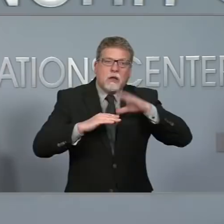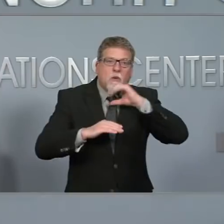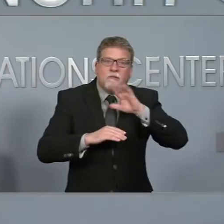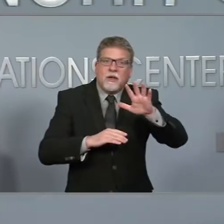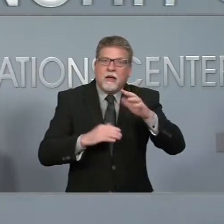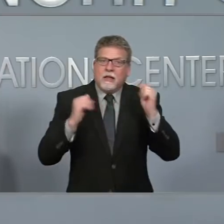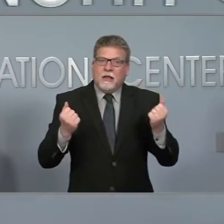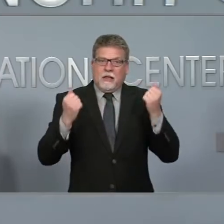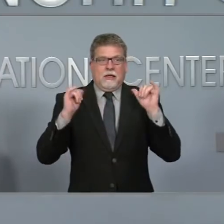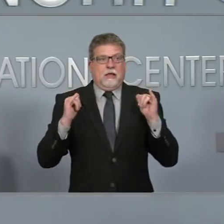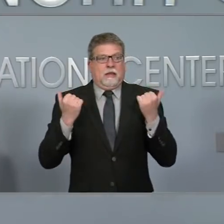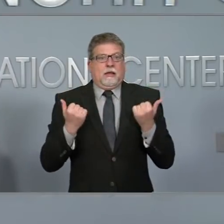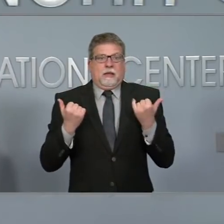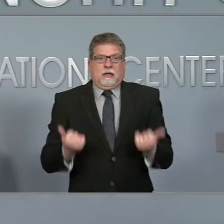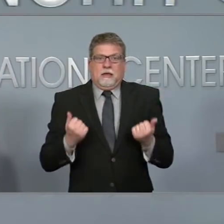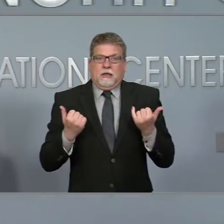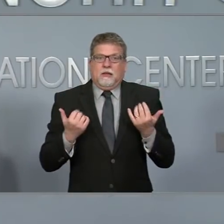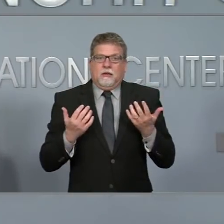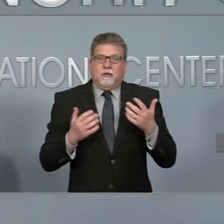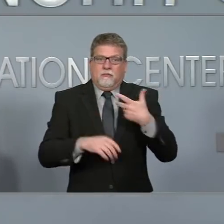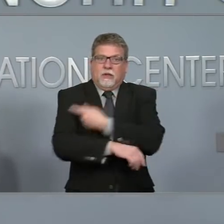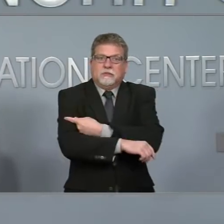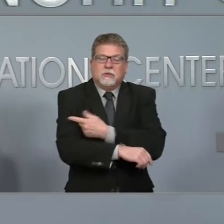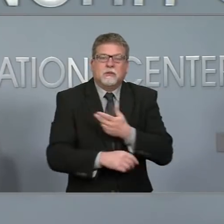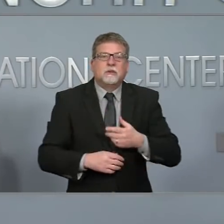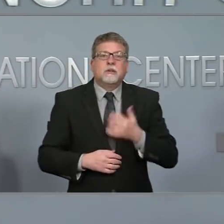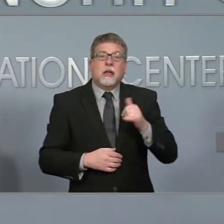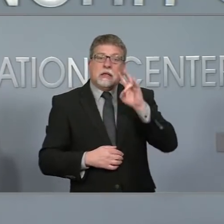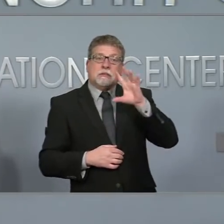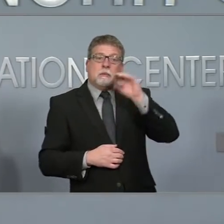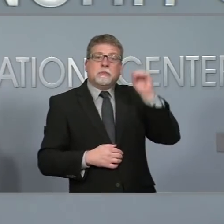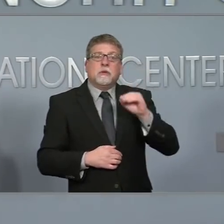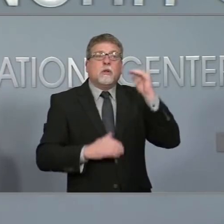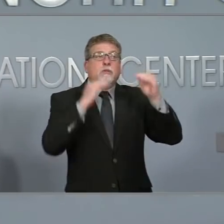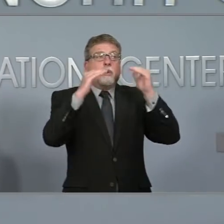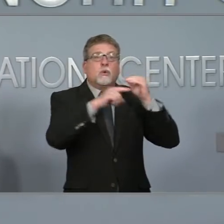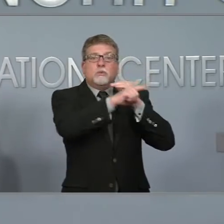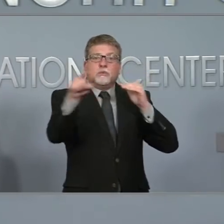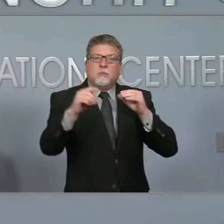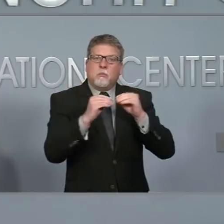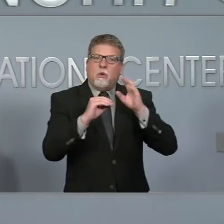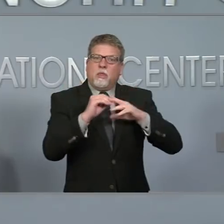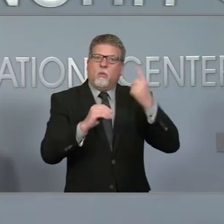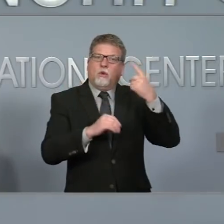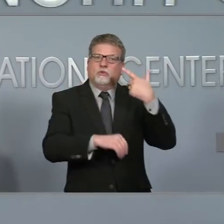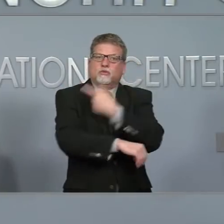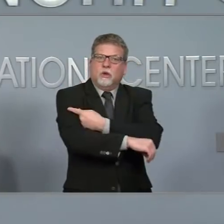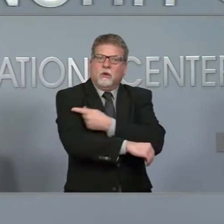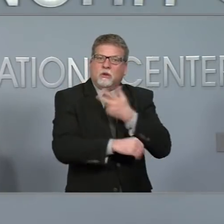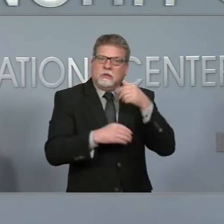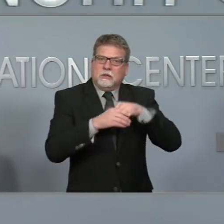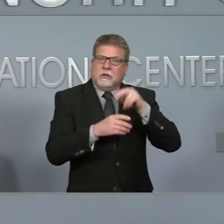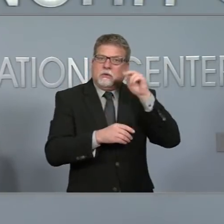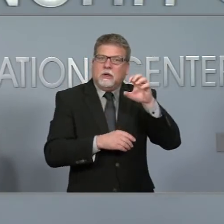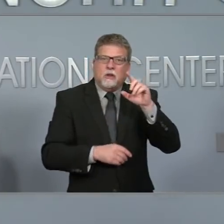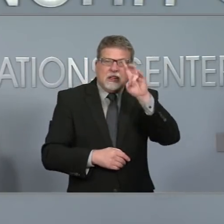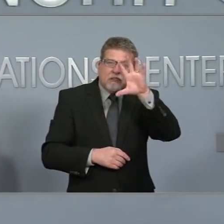ofrecido vacunas, gratis y